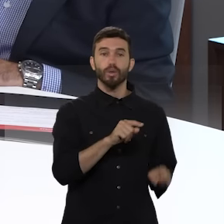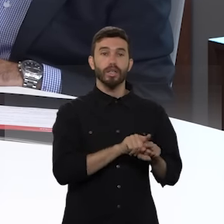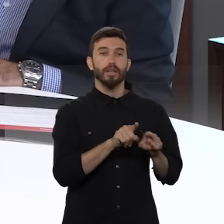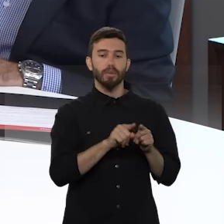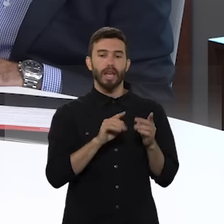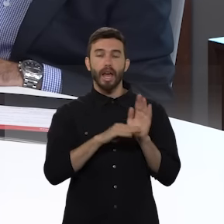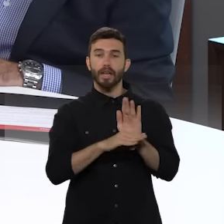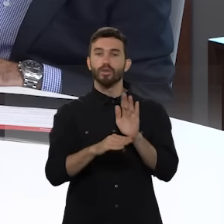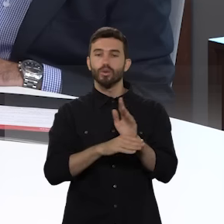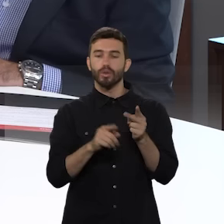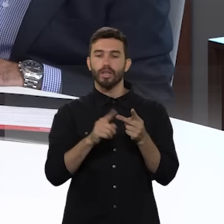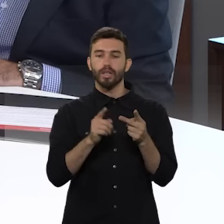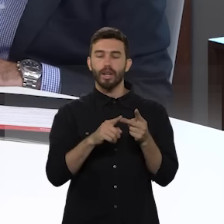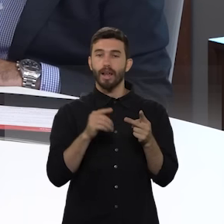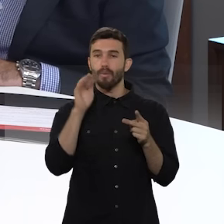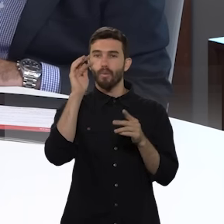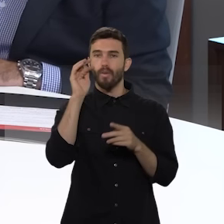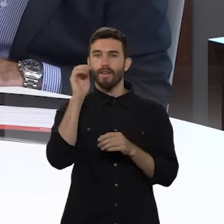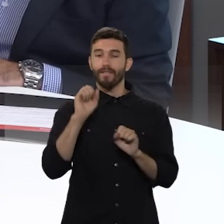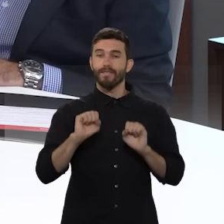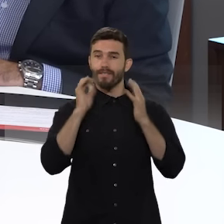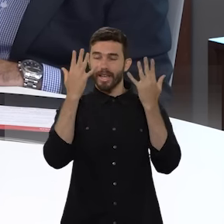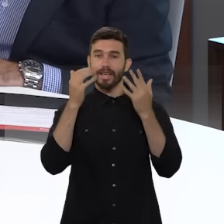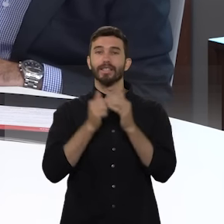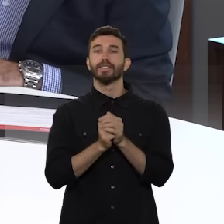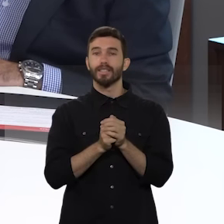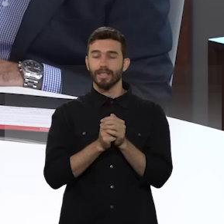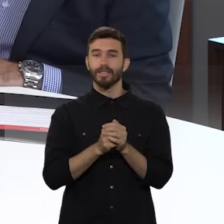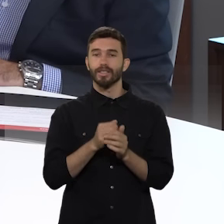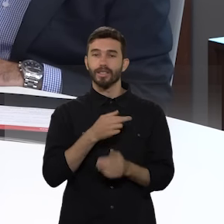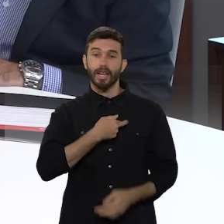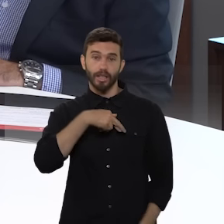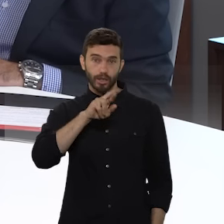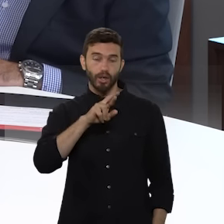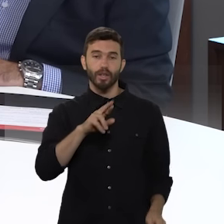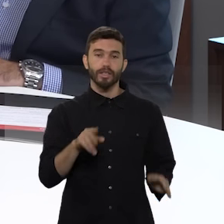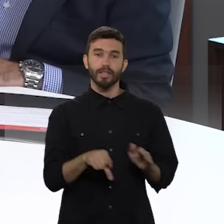religiosa, cultural, o Círio de Nazaré... O Círio de Nazaré. Onde... Festa enorme, não é?